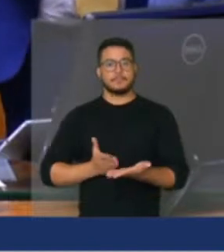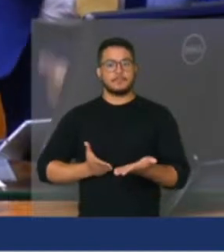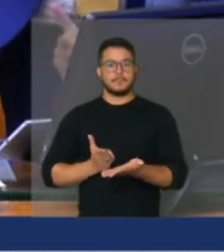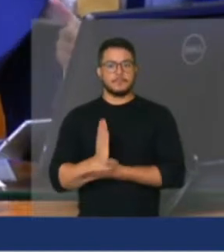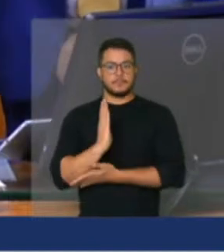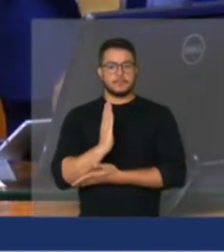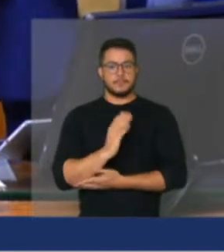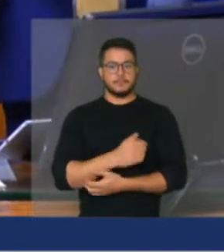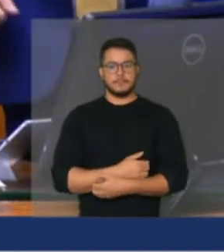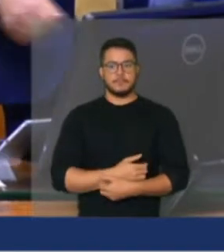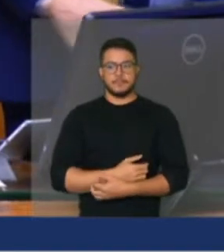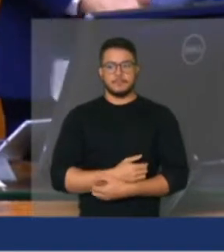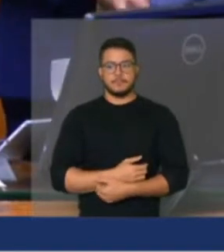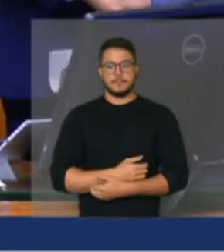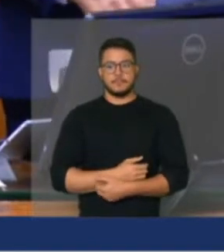APROVADO. EM VOTAÇÃO A